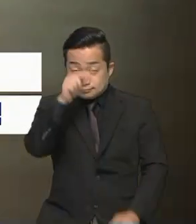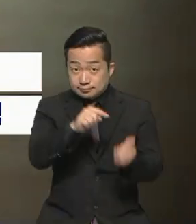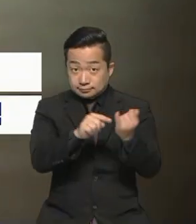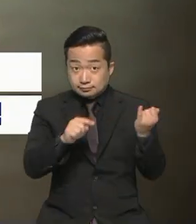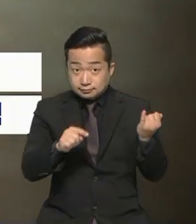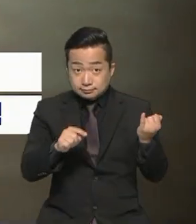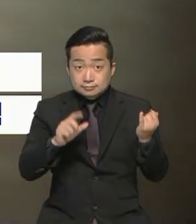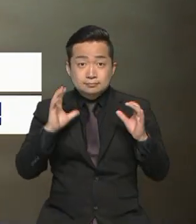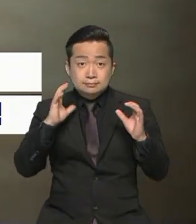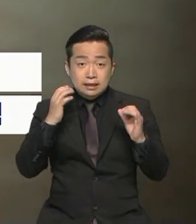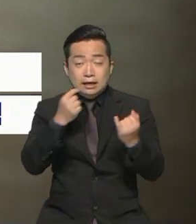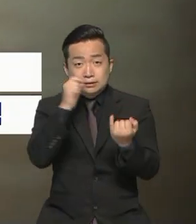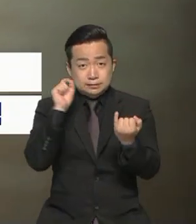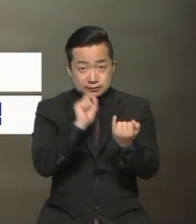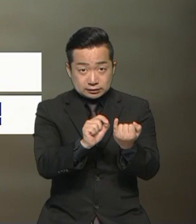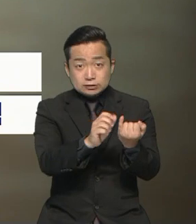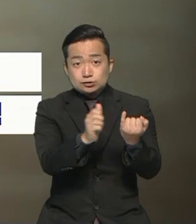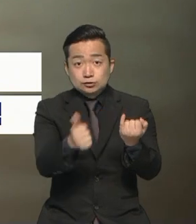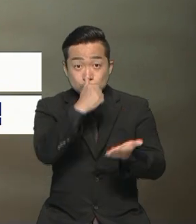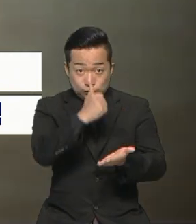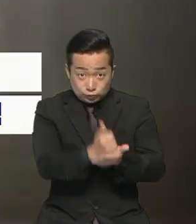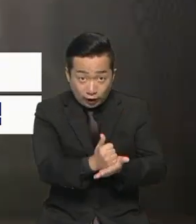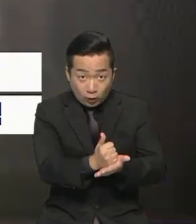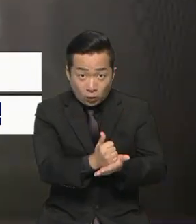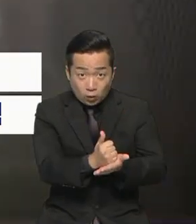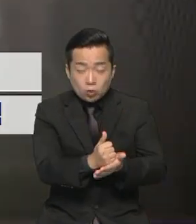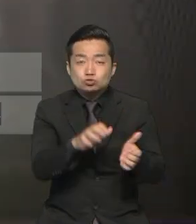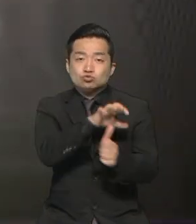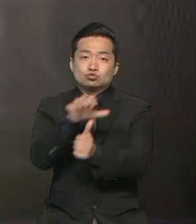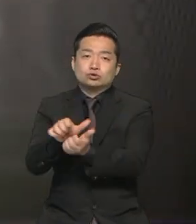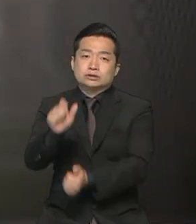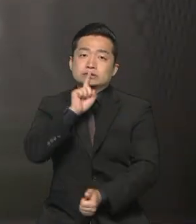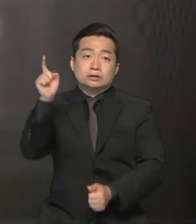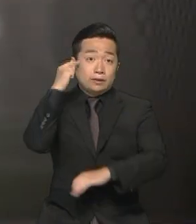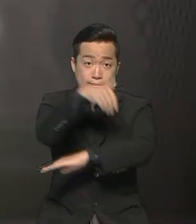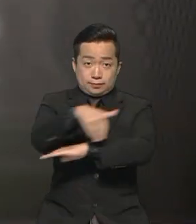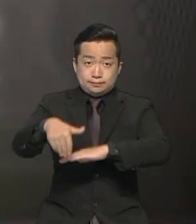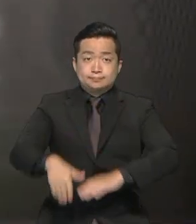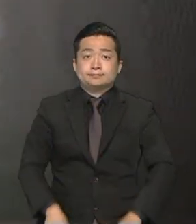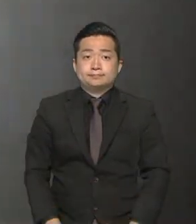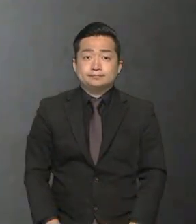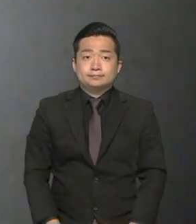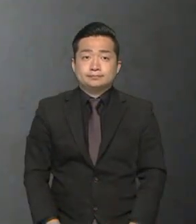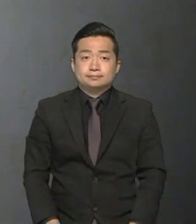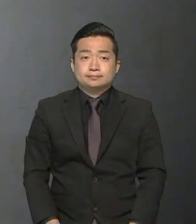경찰은 B 씨에 대해 아동학대치사 혐의로 구속영장을 신청할 방침입니다. SBS 사공성근입니다.